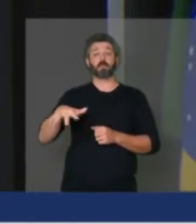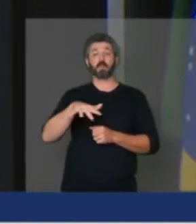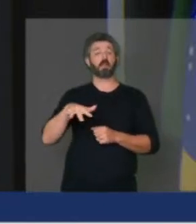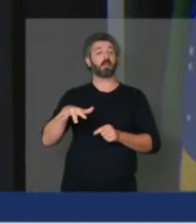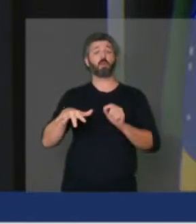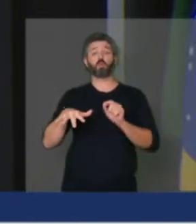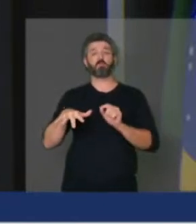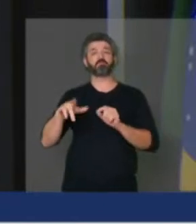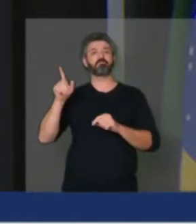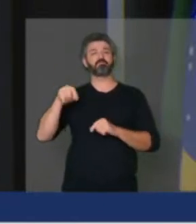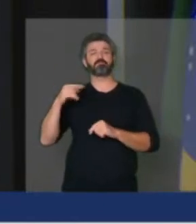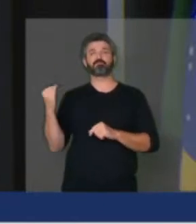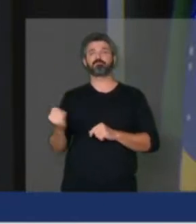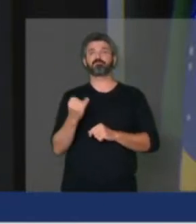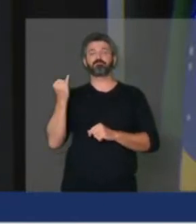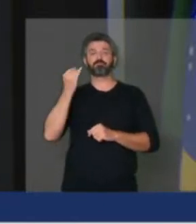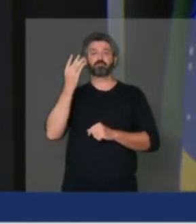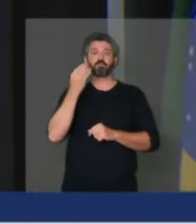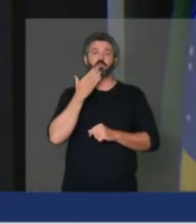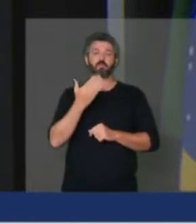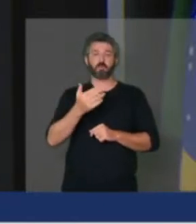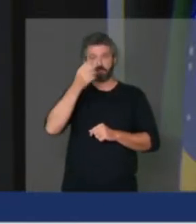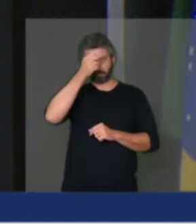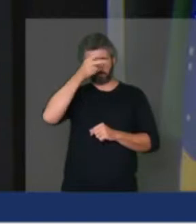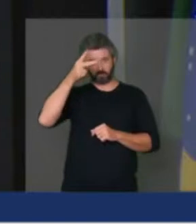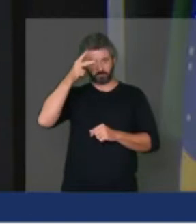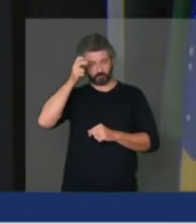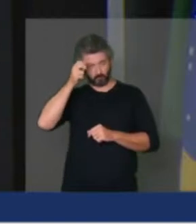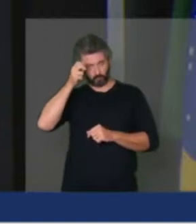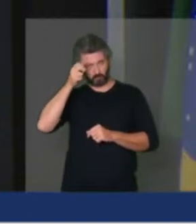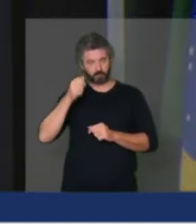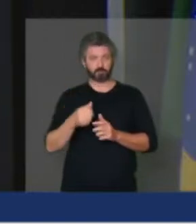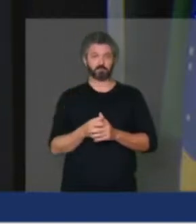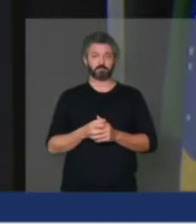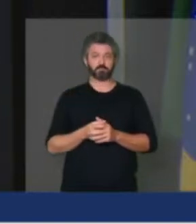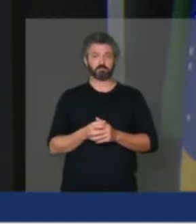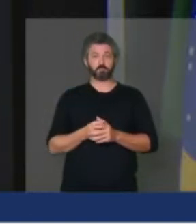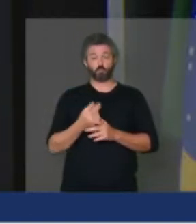ÀS SENHORAS PREFEITAS. O CUSTO É ALTO PARA SE PRESTAR UMA BOA SAÚDE, UMA SAÚDE DE